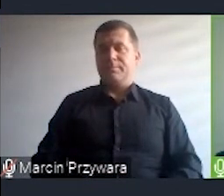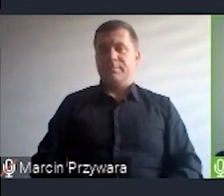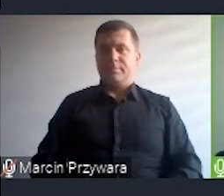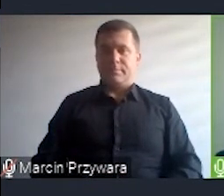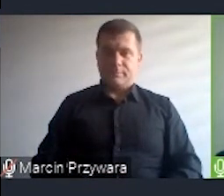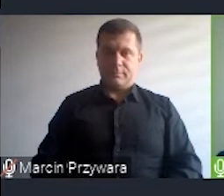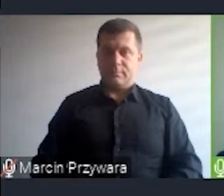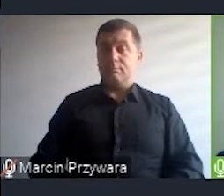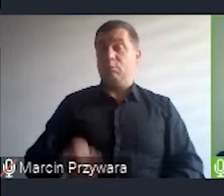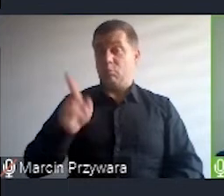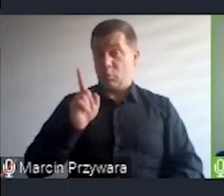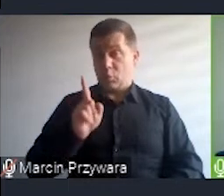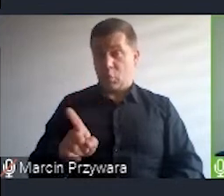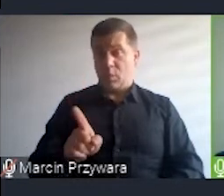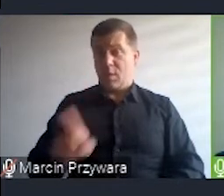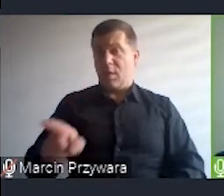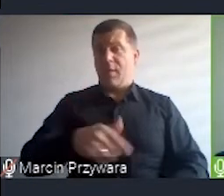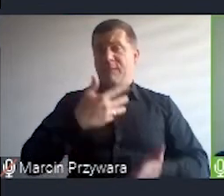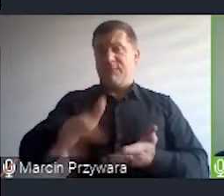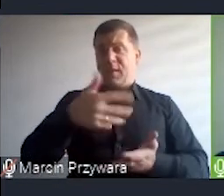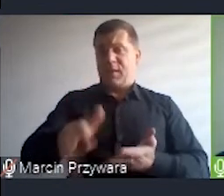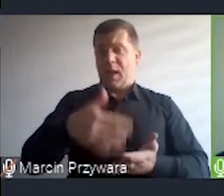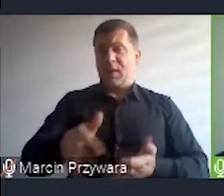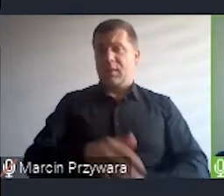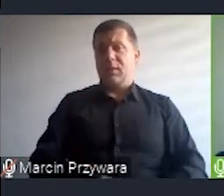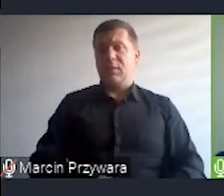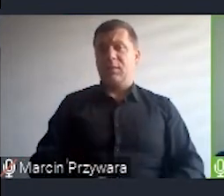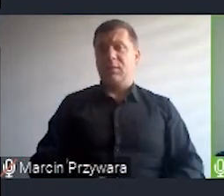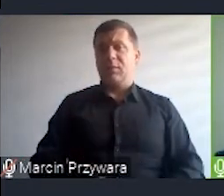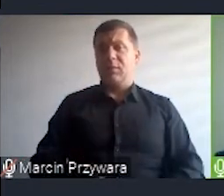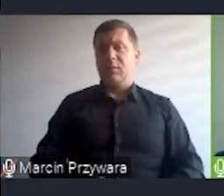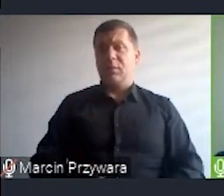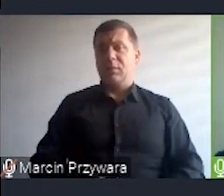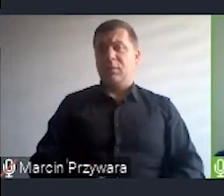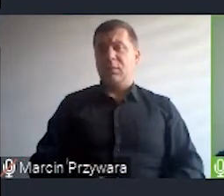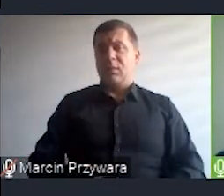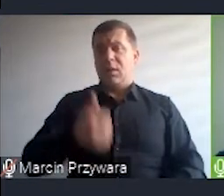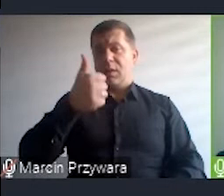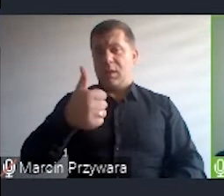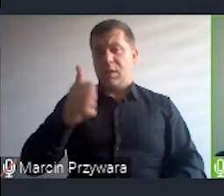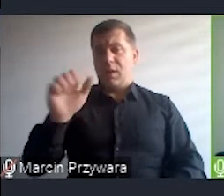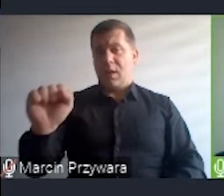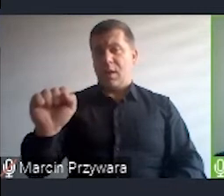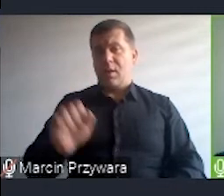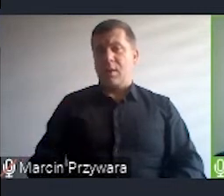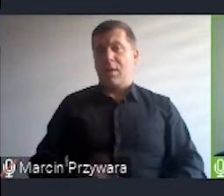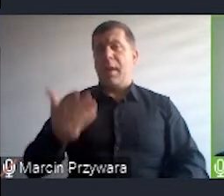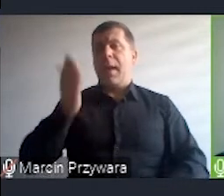I tutaj te wydatki pod 1 A., czyli bezpośrednie,